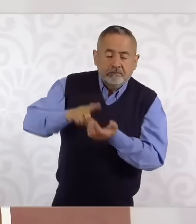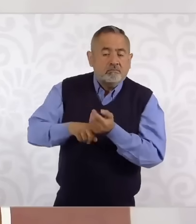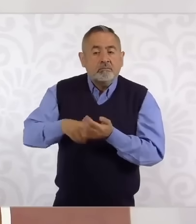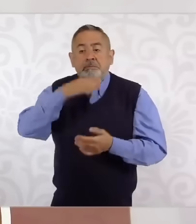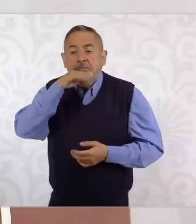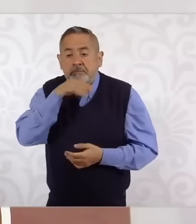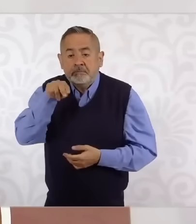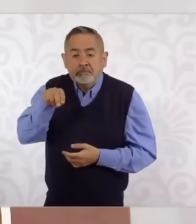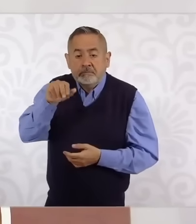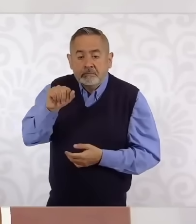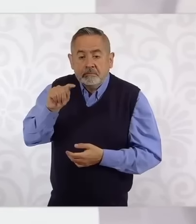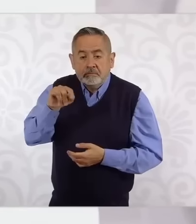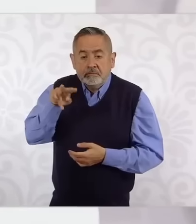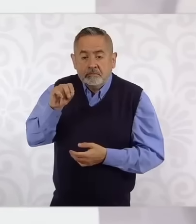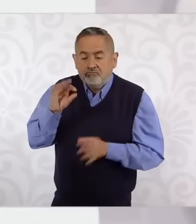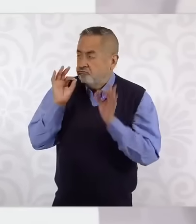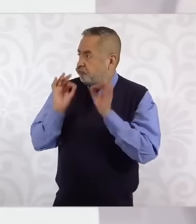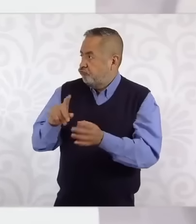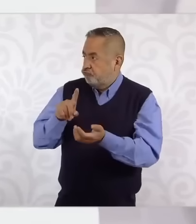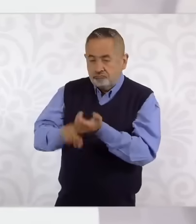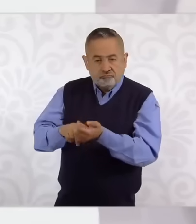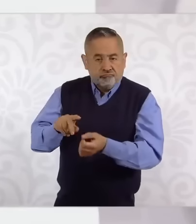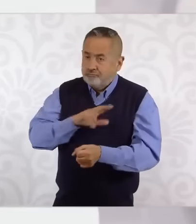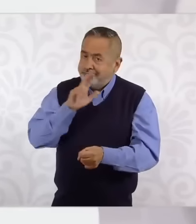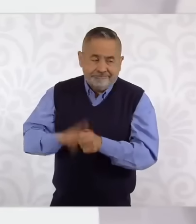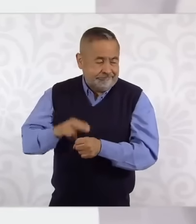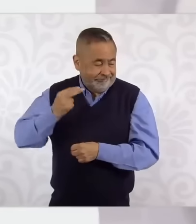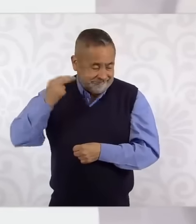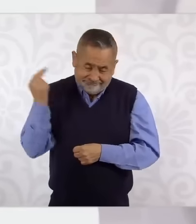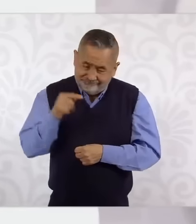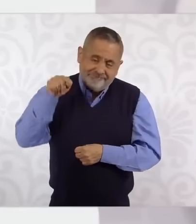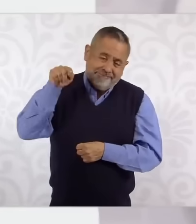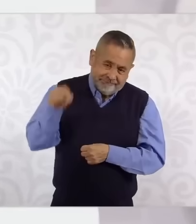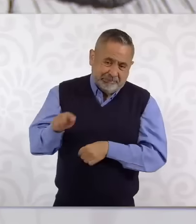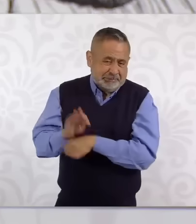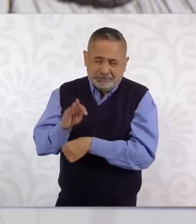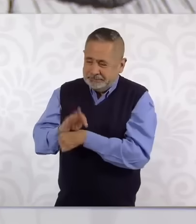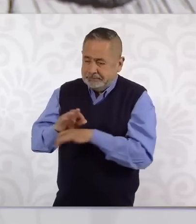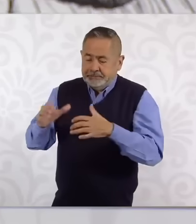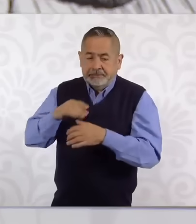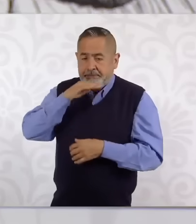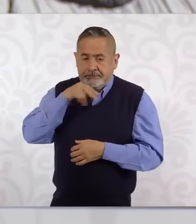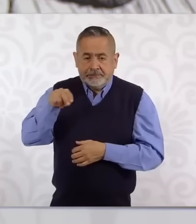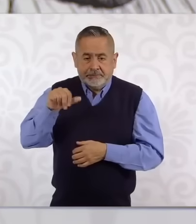que es indispensable, indispensable que lo protejamos porque es nuestra biodiversidad y